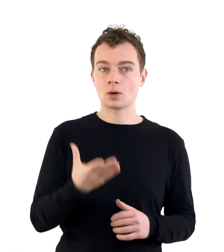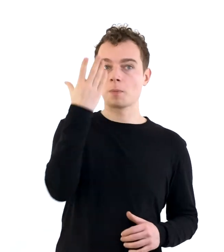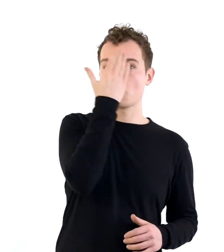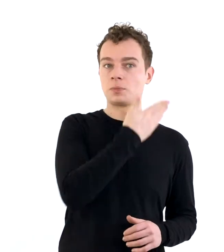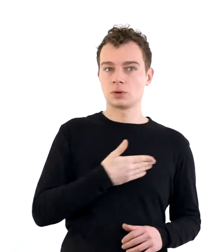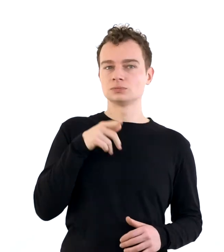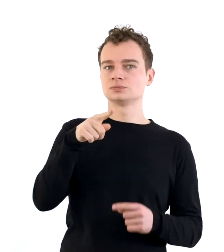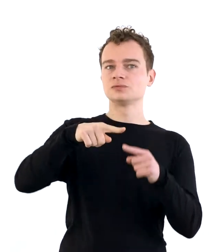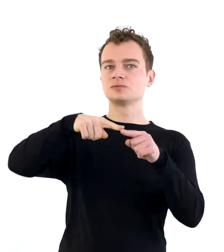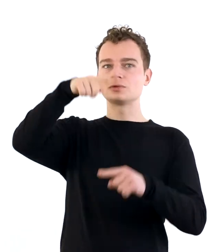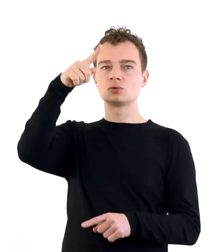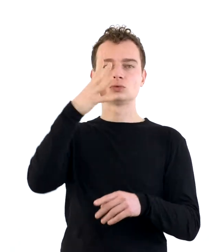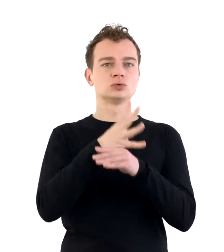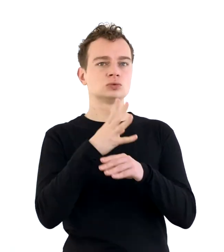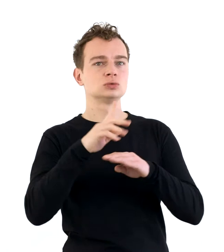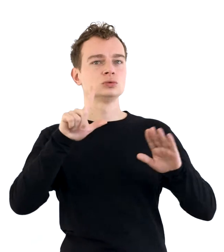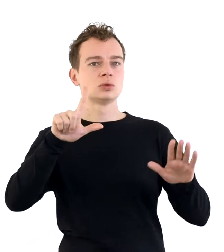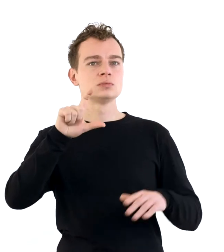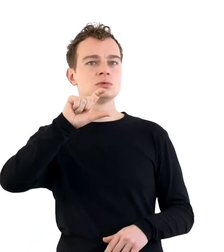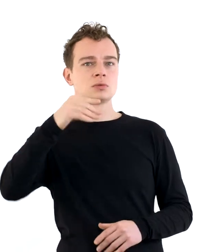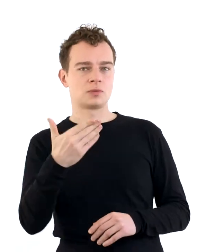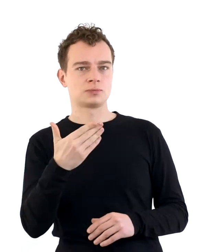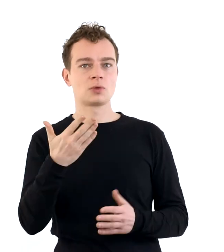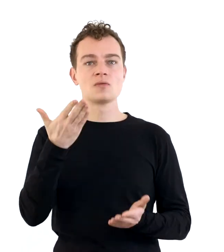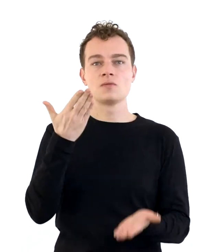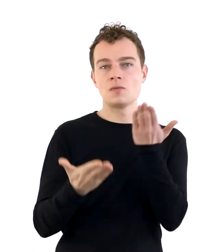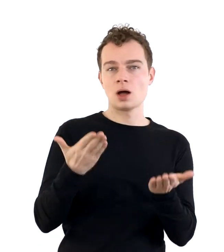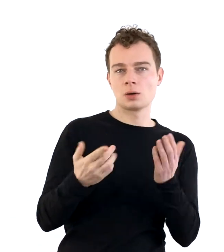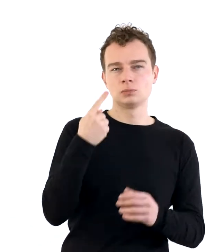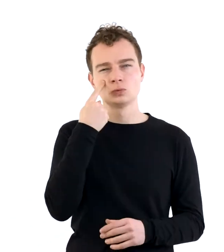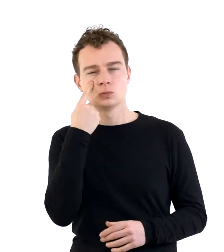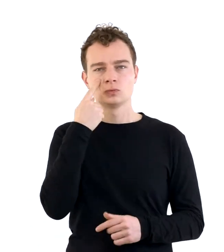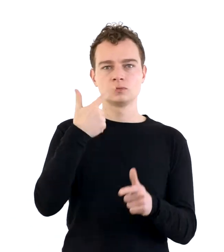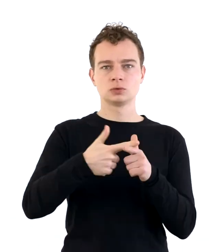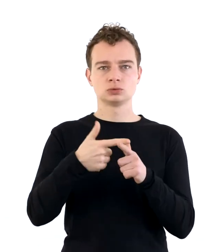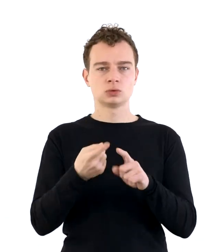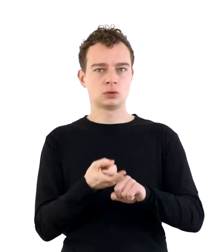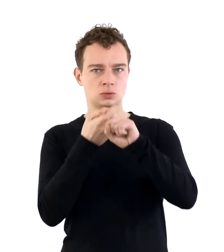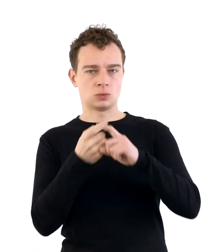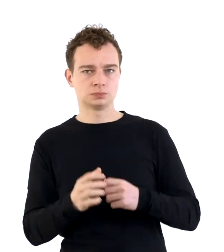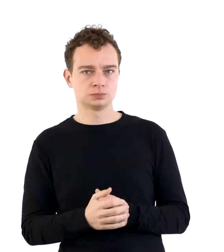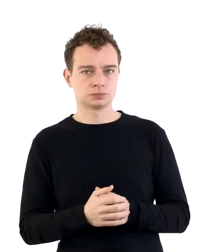Liczące wys. 47 cm i ważące ok. 20 kg popiersie Nefertiti